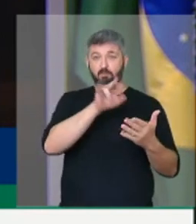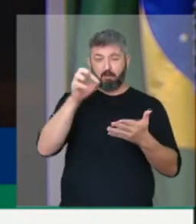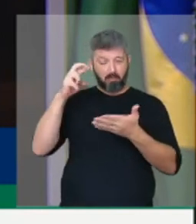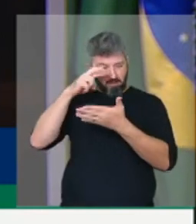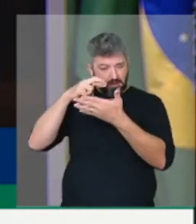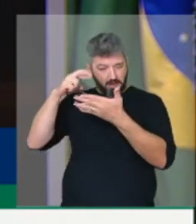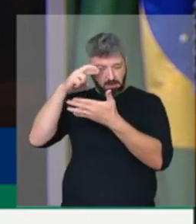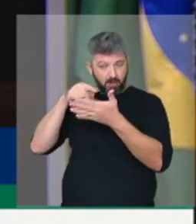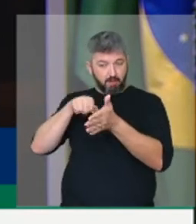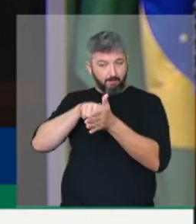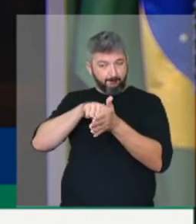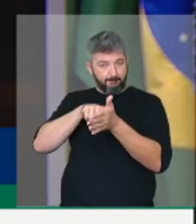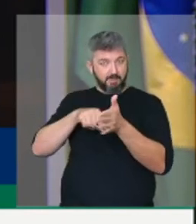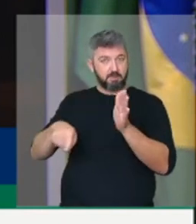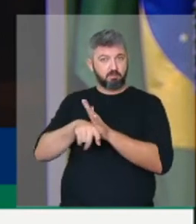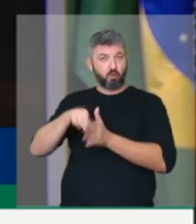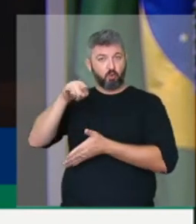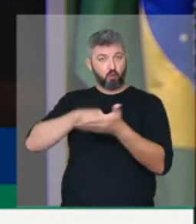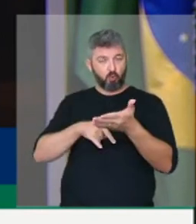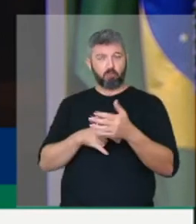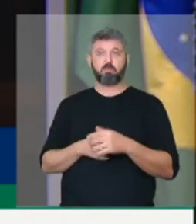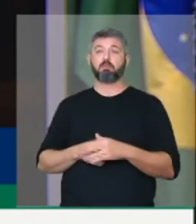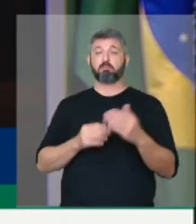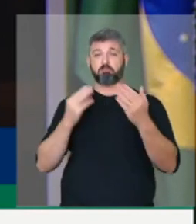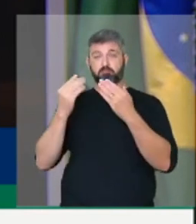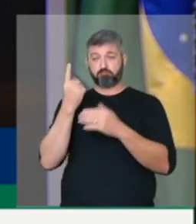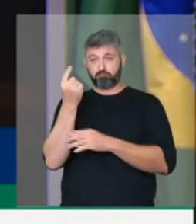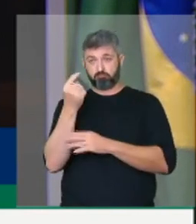PASSARÁPOR PERÍCIA DESSE DOCUMENTO. A COMPARATIVO DE PREÇO DAS CONCORRENTES MESES